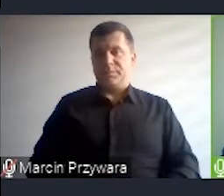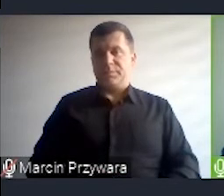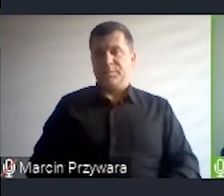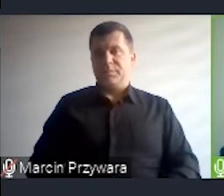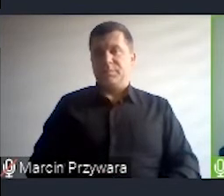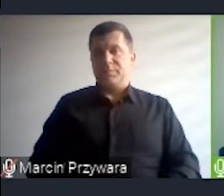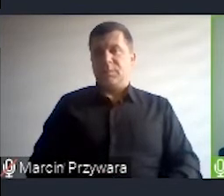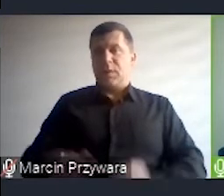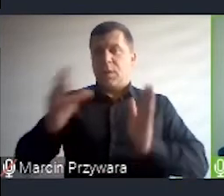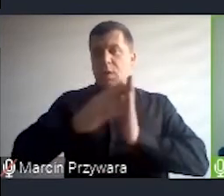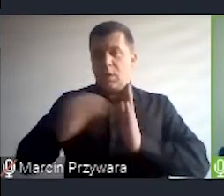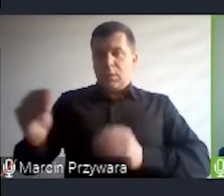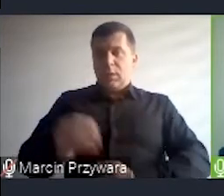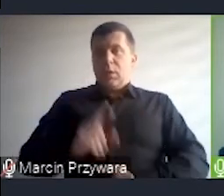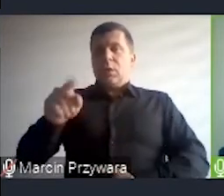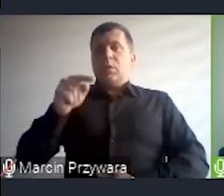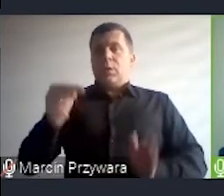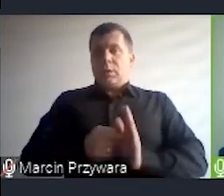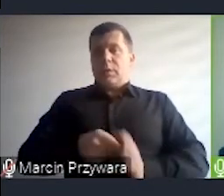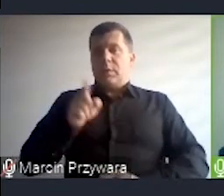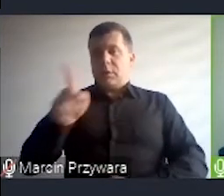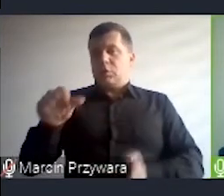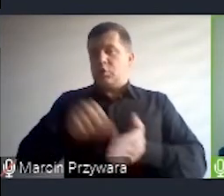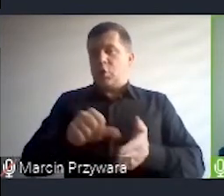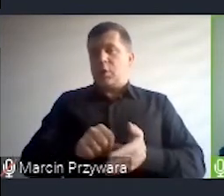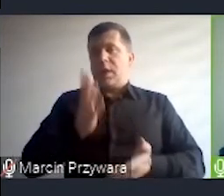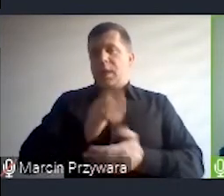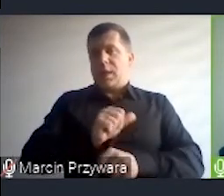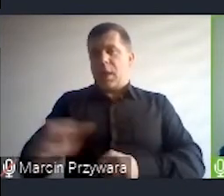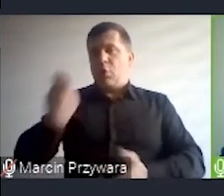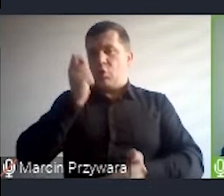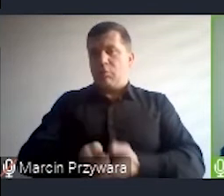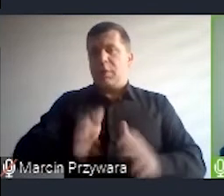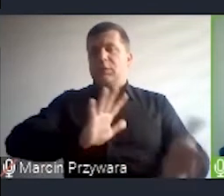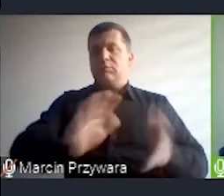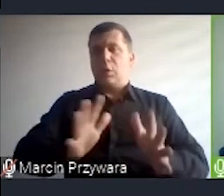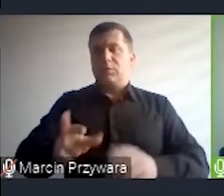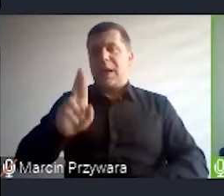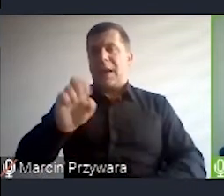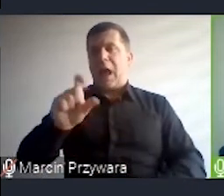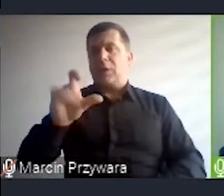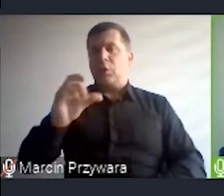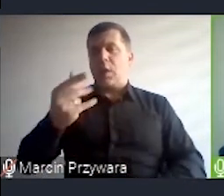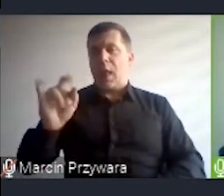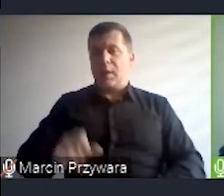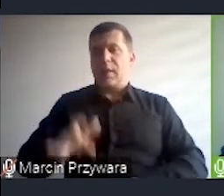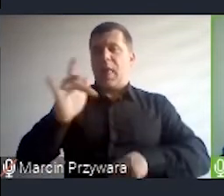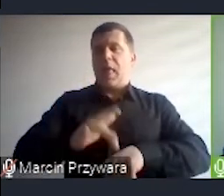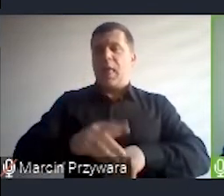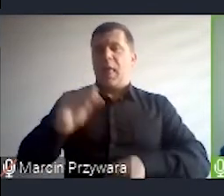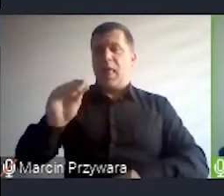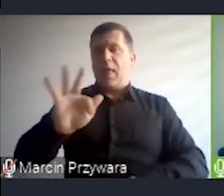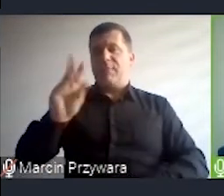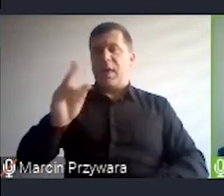Odpisy dotyczą tych środków, które są kupione w sposób racjonalny i efektywny – tak naprawdę chodzi o to,